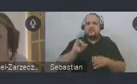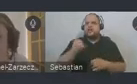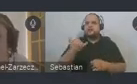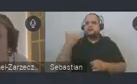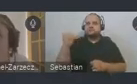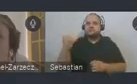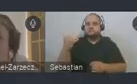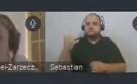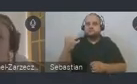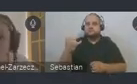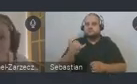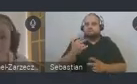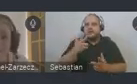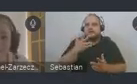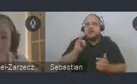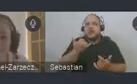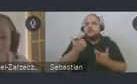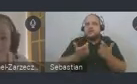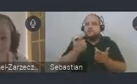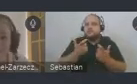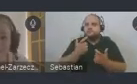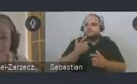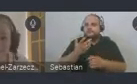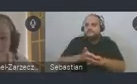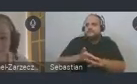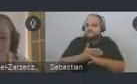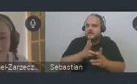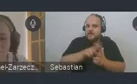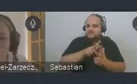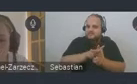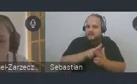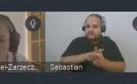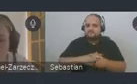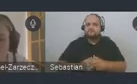jak najczęściej atakują tacy oszuści internetowi.